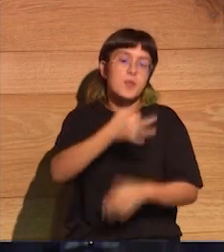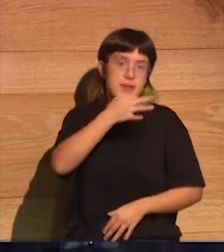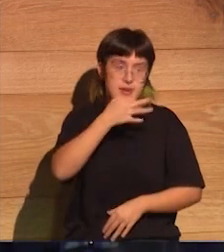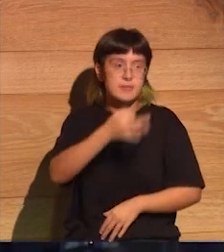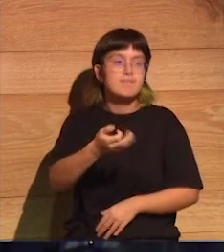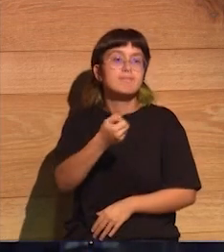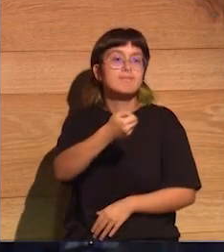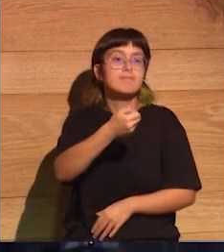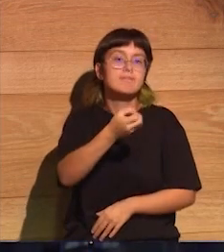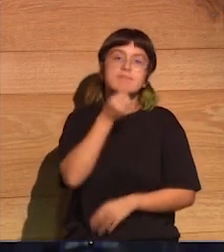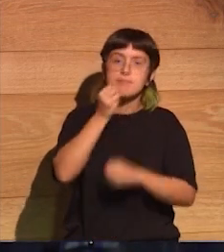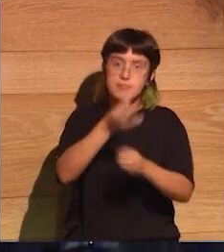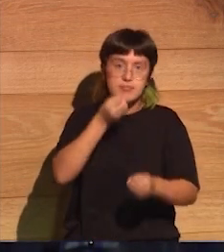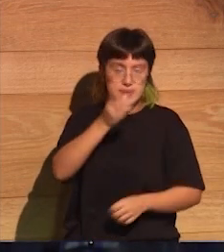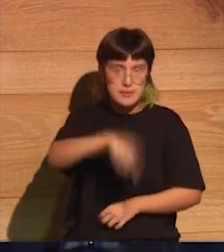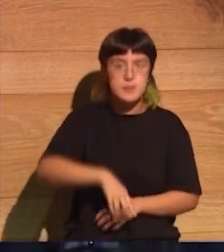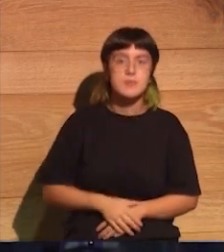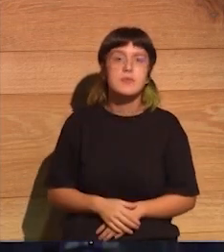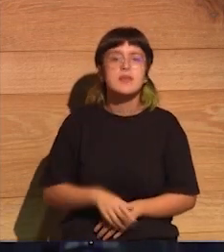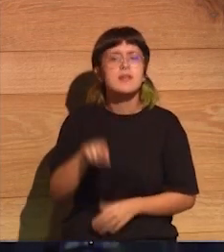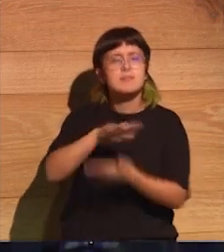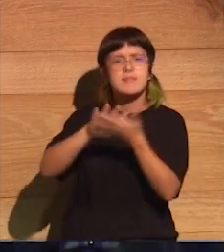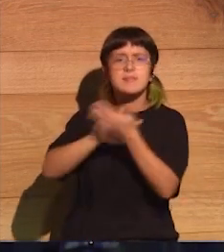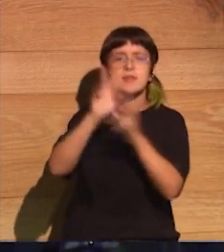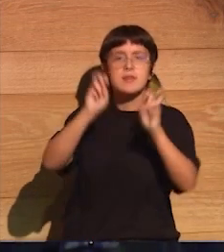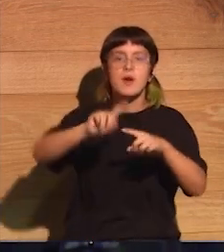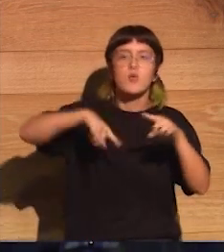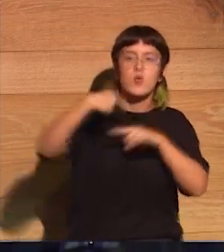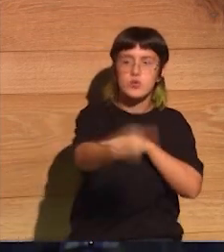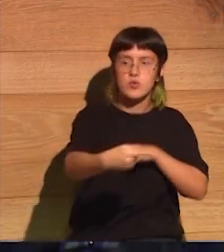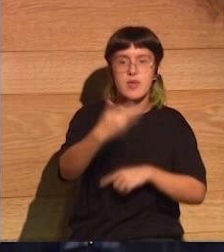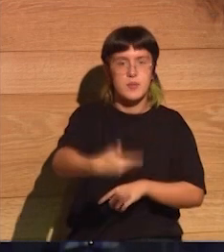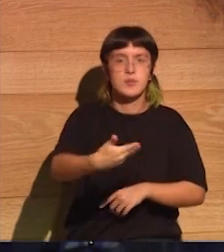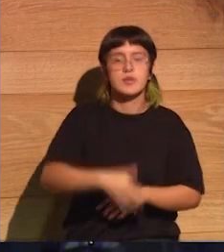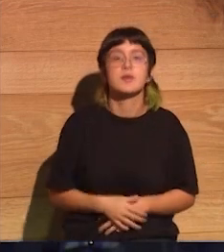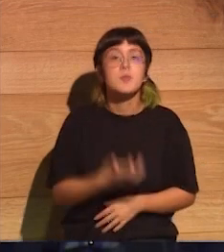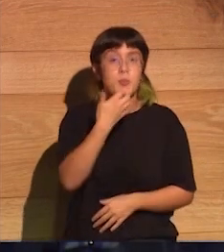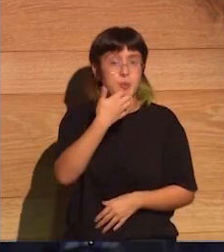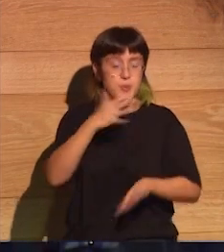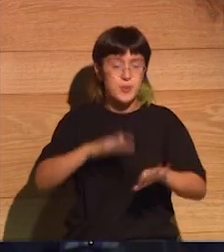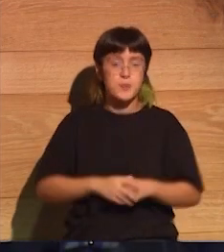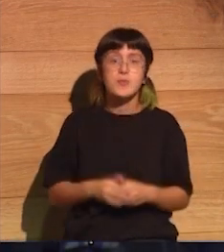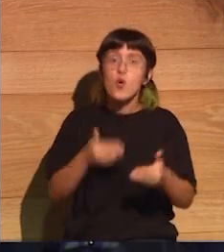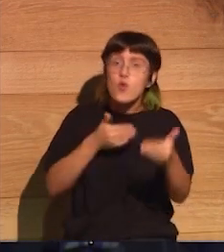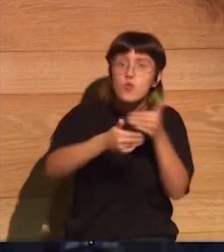hablaba de una serie de consecuencias muy importantes. Por ejemplo, cómo en el futuro el acceso a la información virtualmente